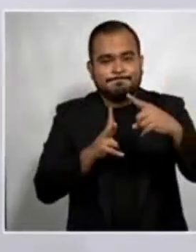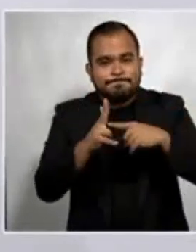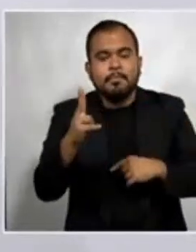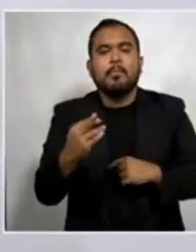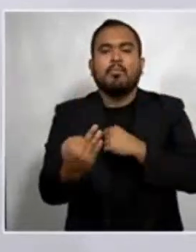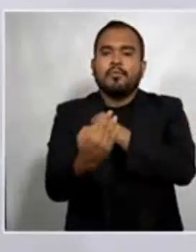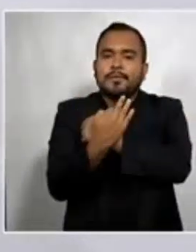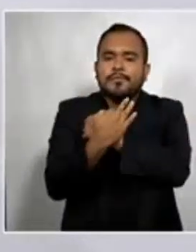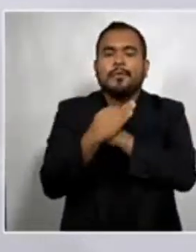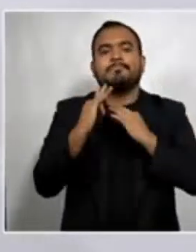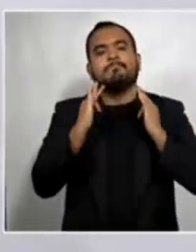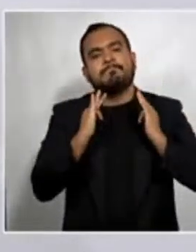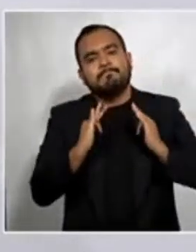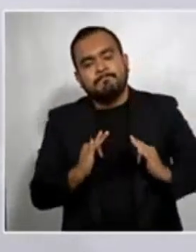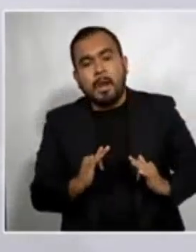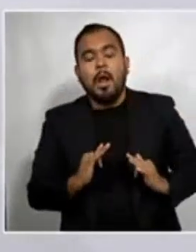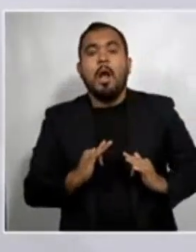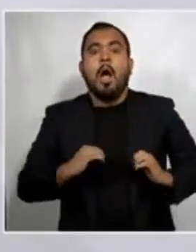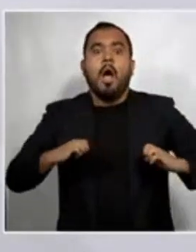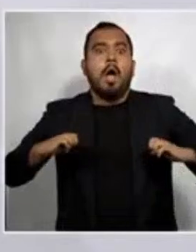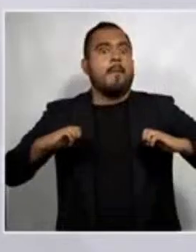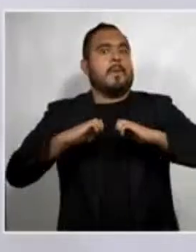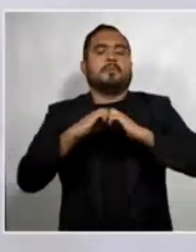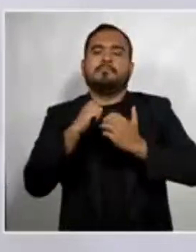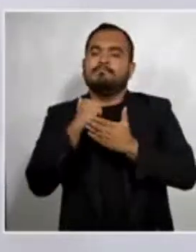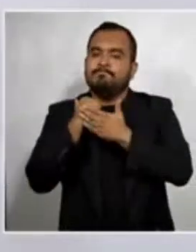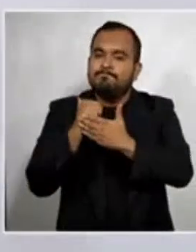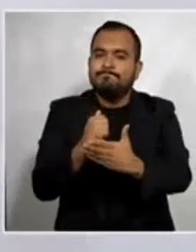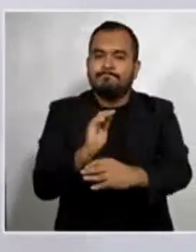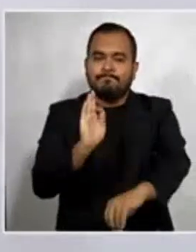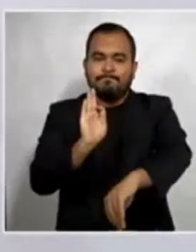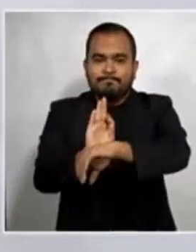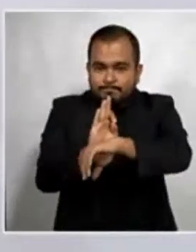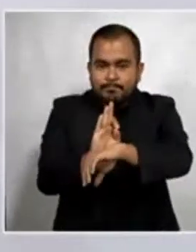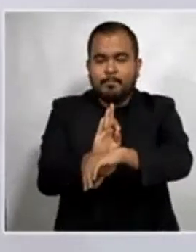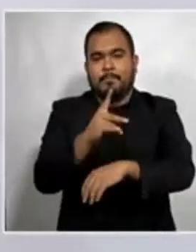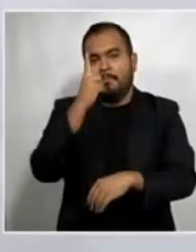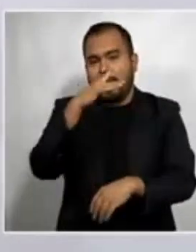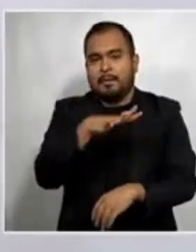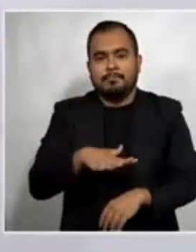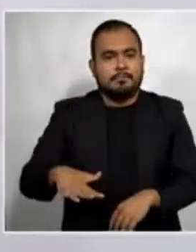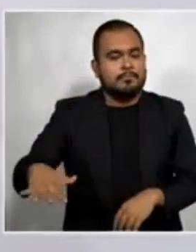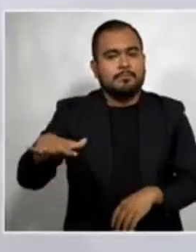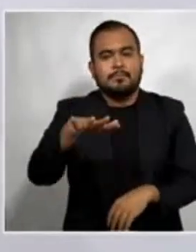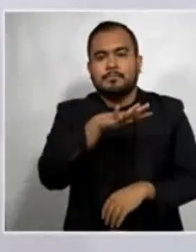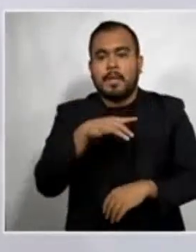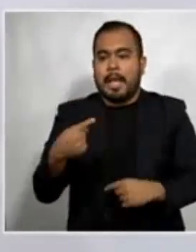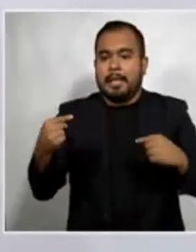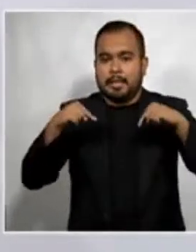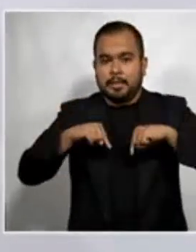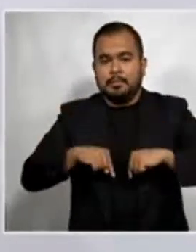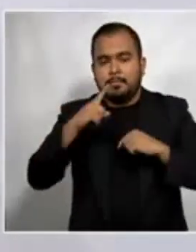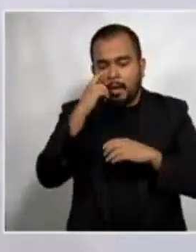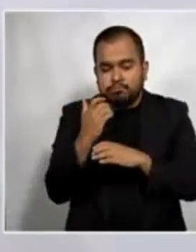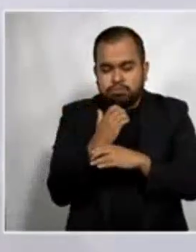auxilio en emergencias y espacio para recuperarnos de enfermedades graves. Lo